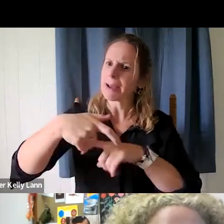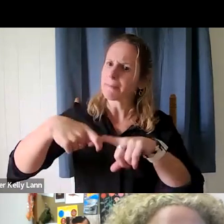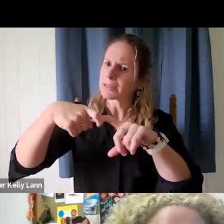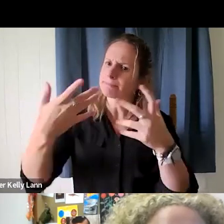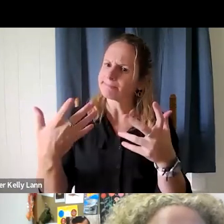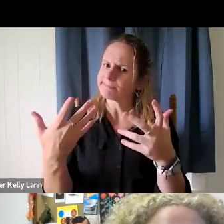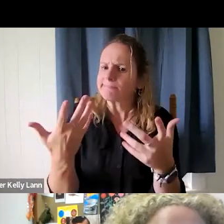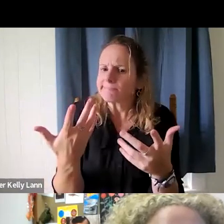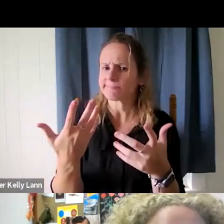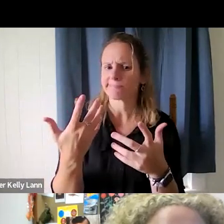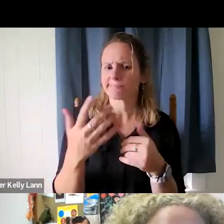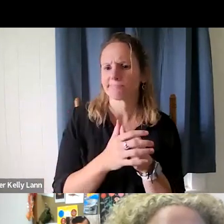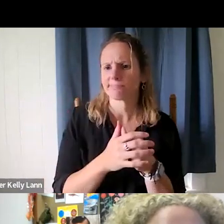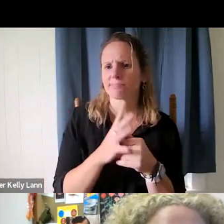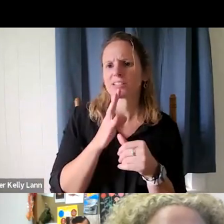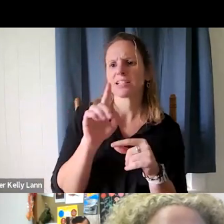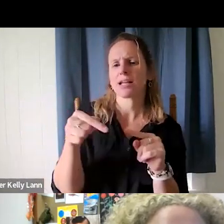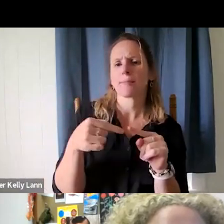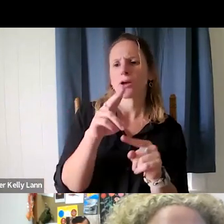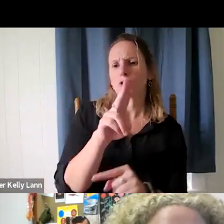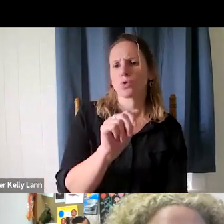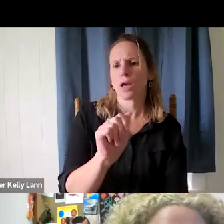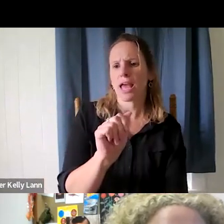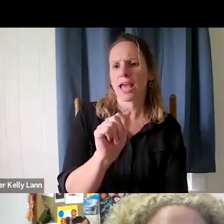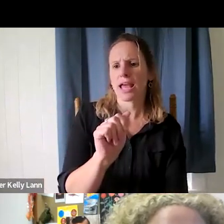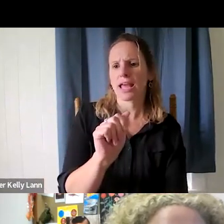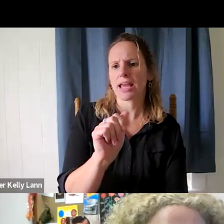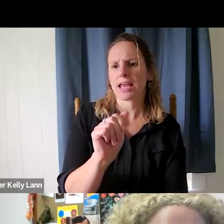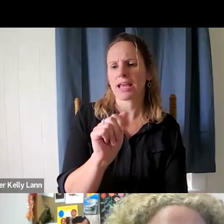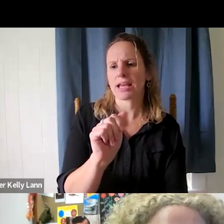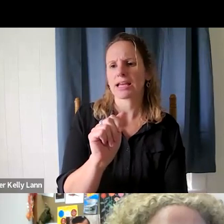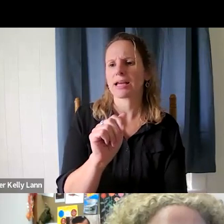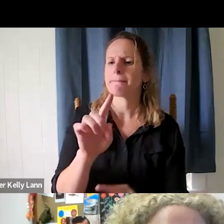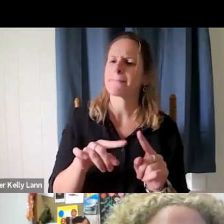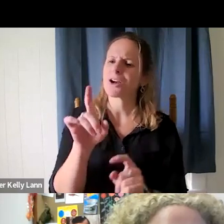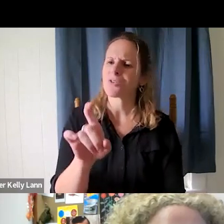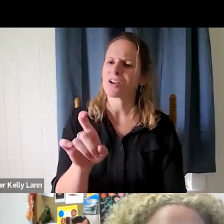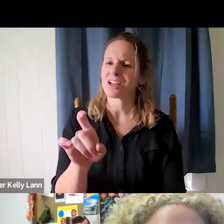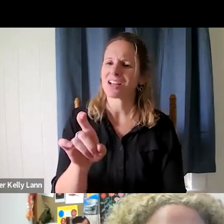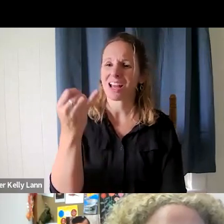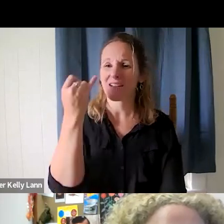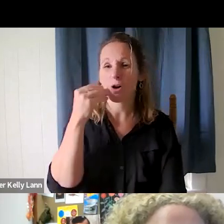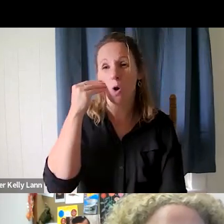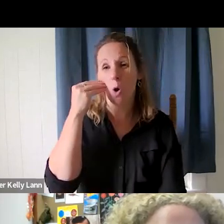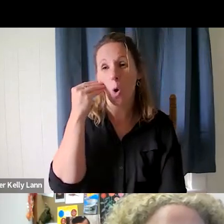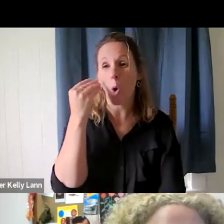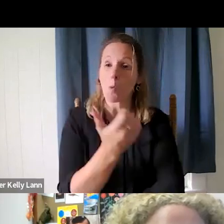y usted habló de los análisis de orina, Bug, pero la pregunta era si valdría la pena documentar una prueba de drogas casera